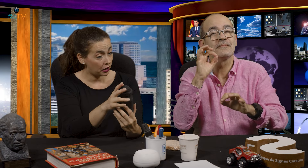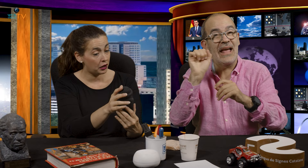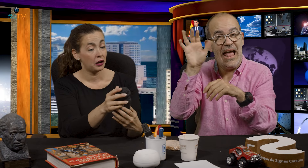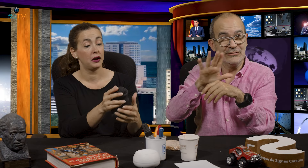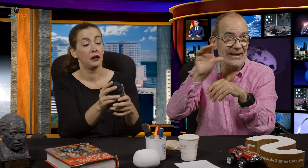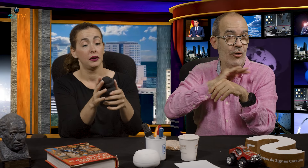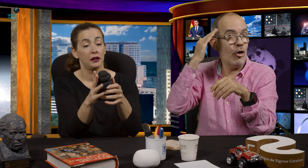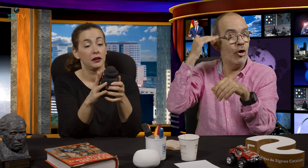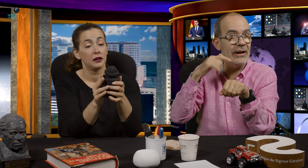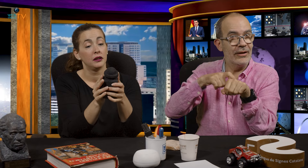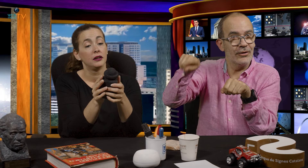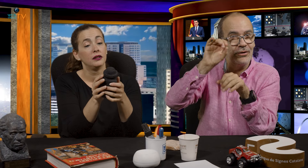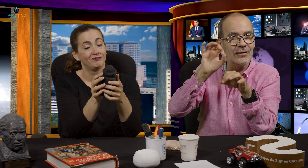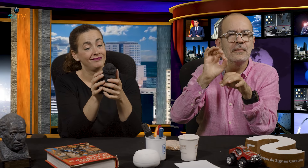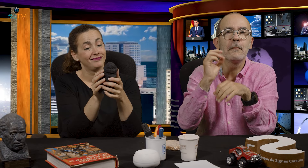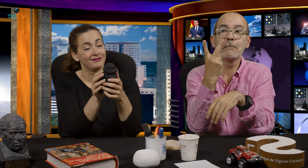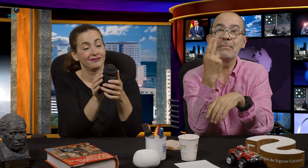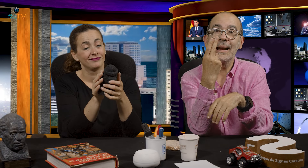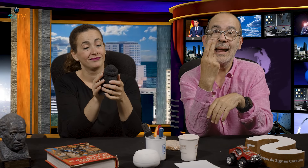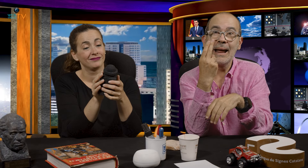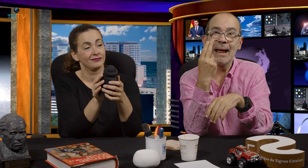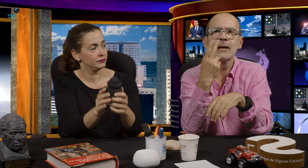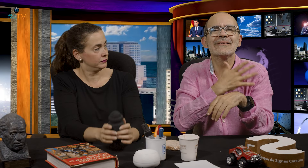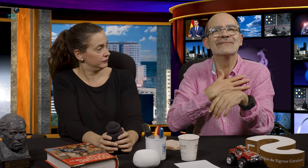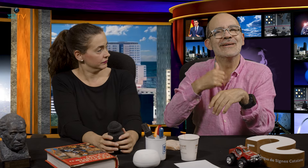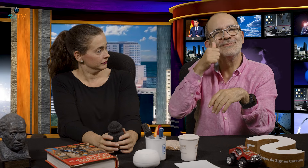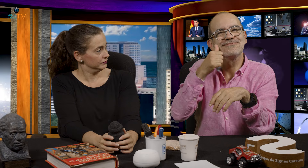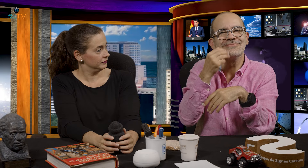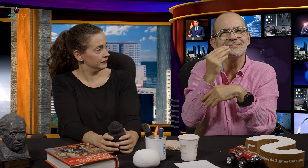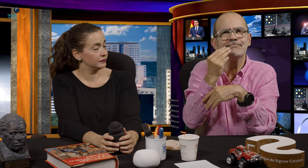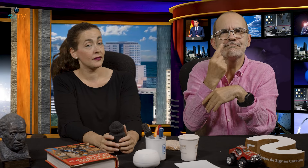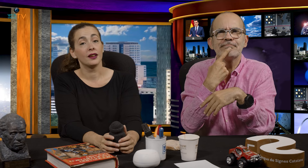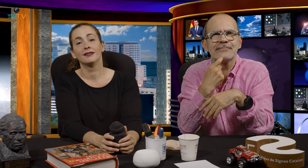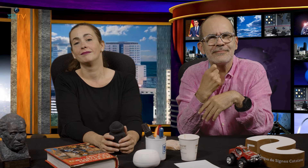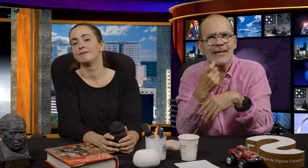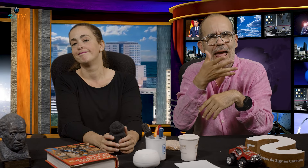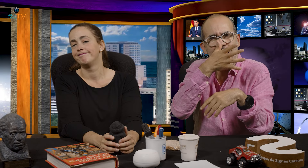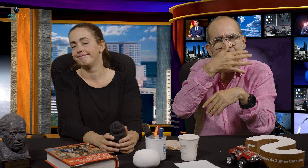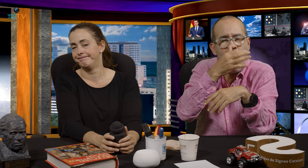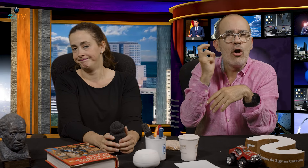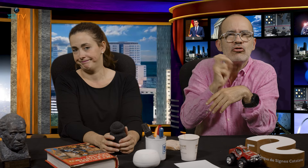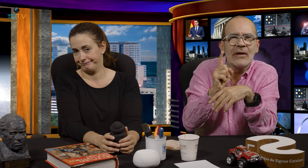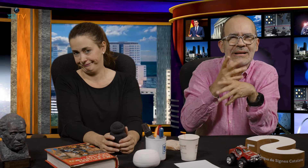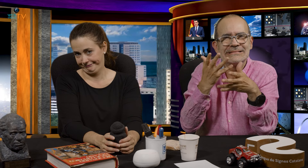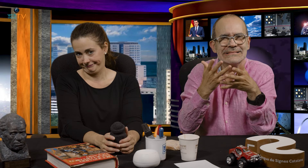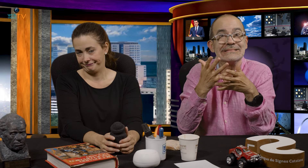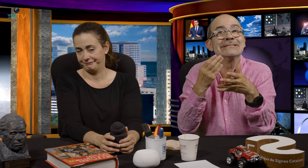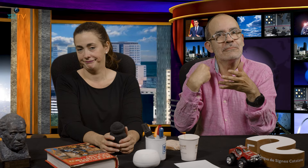En Asia, cuando una pareja de coreanos tiene dificultades para concebir un hijo,